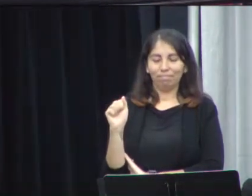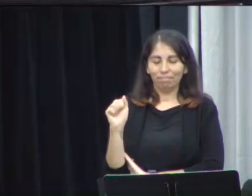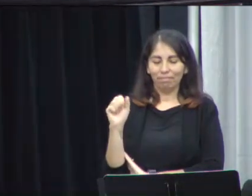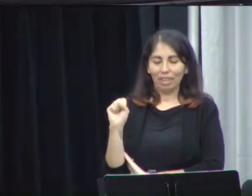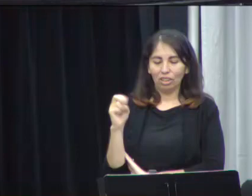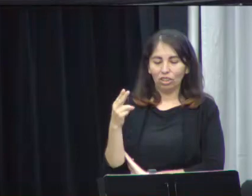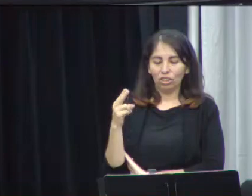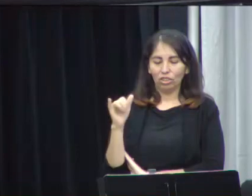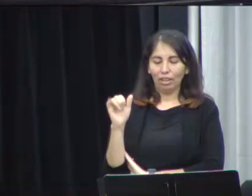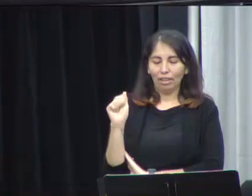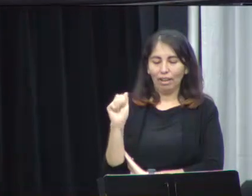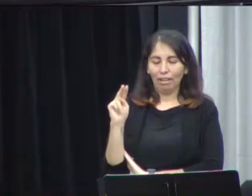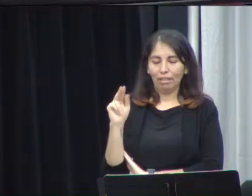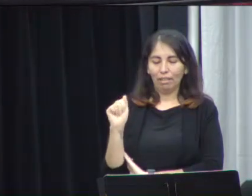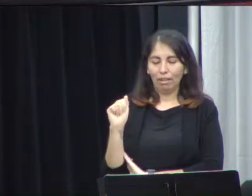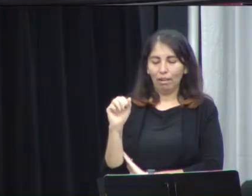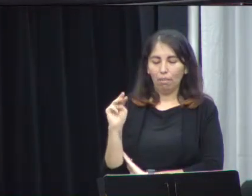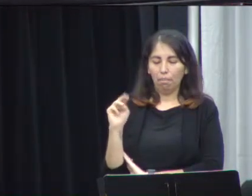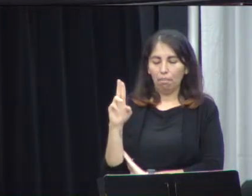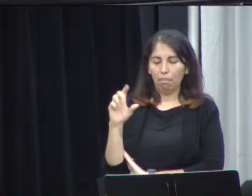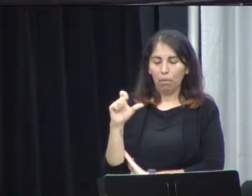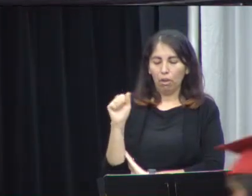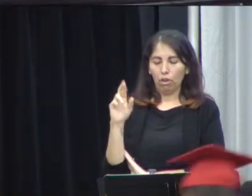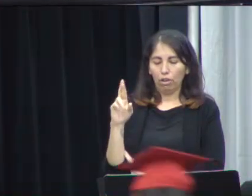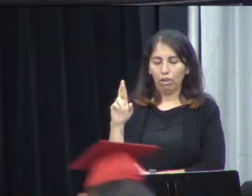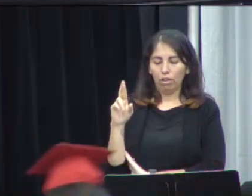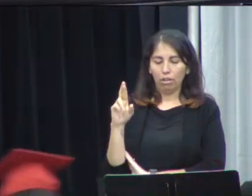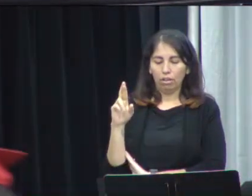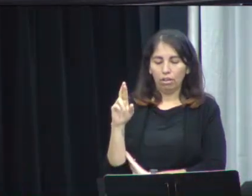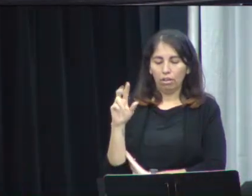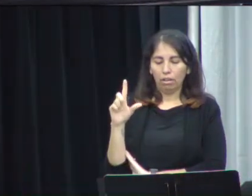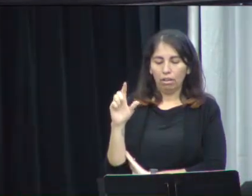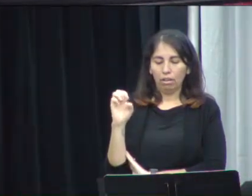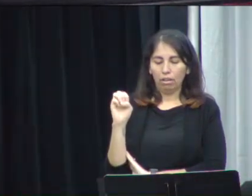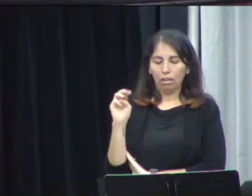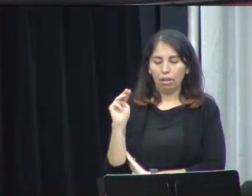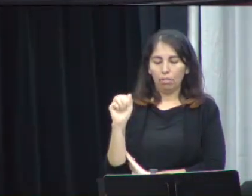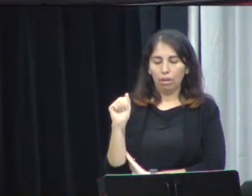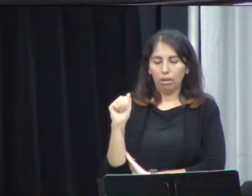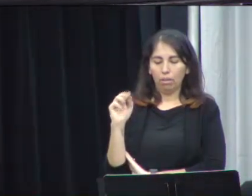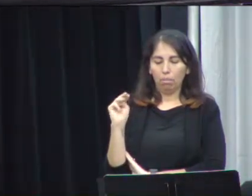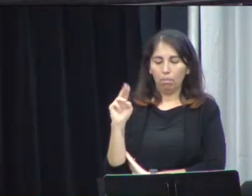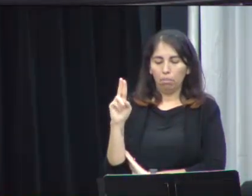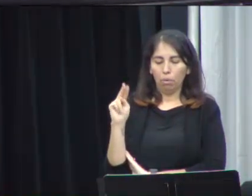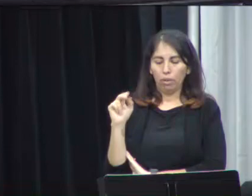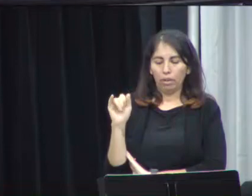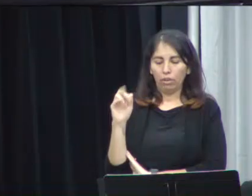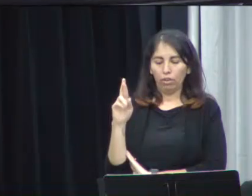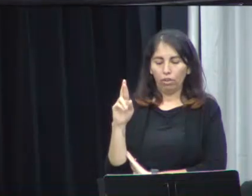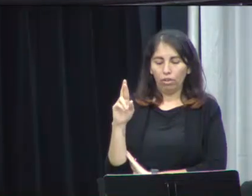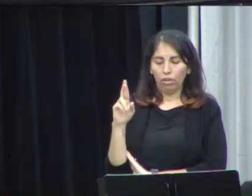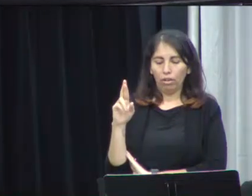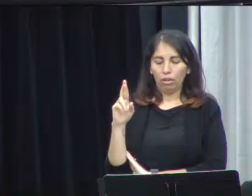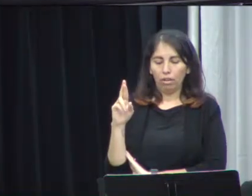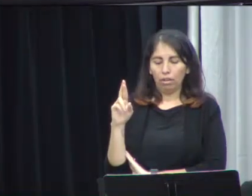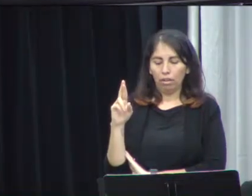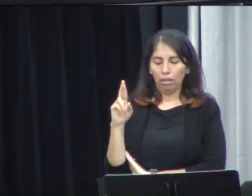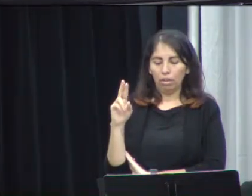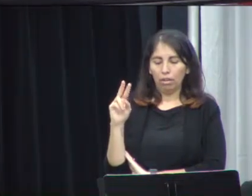Cheyanna Muller. (audience applauds) Lima Munier. (audience applauds)